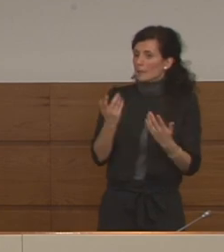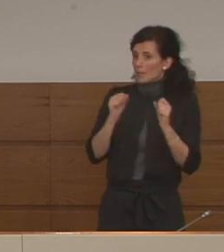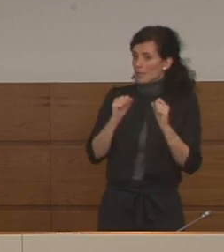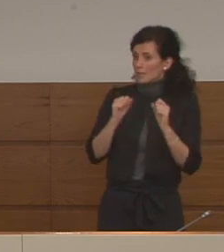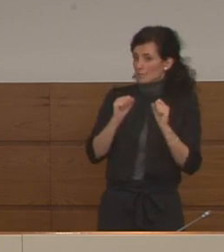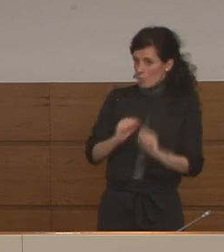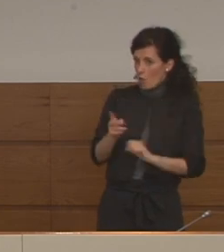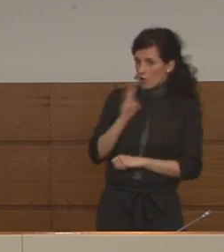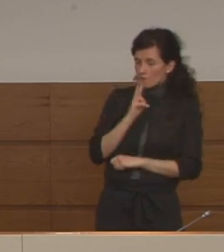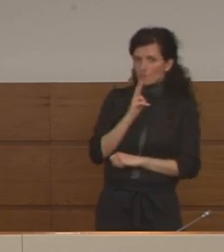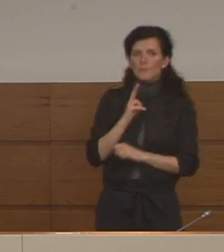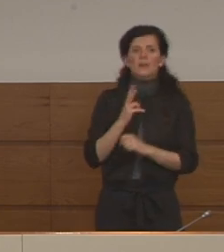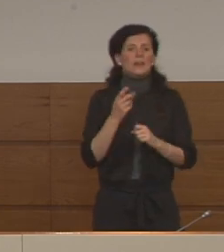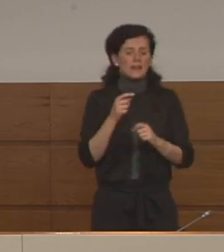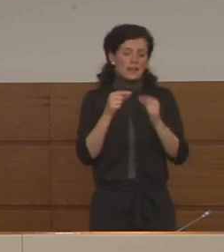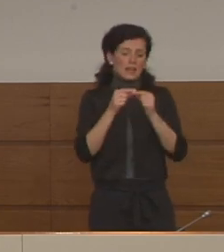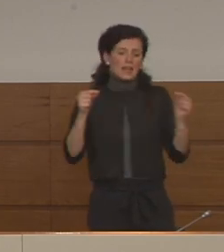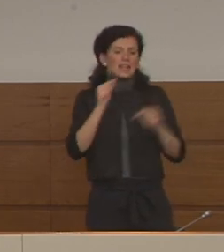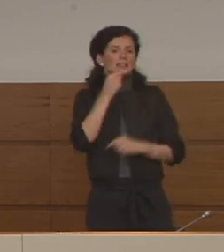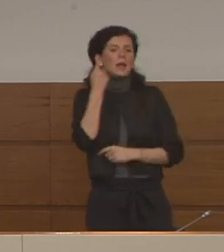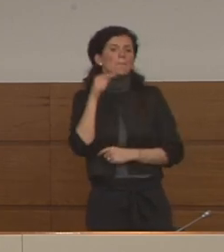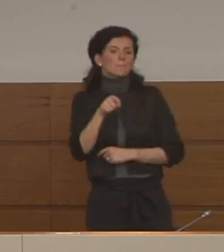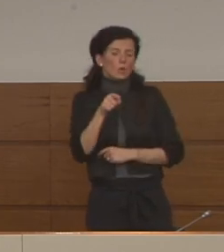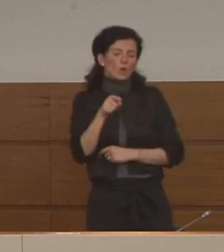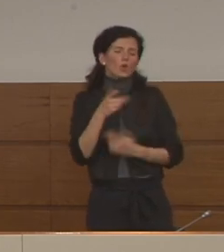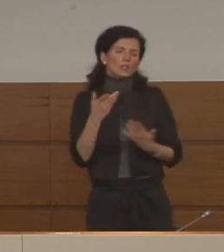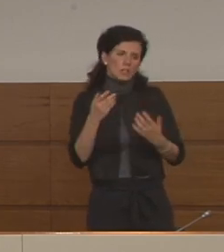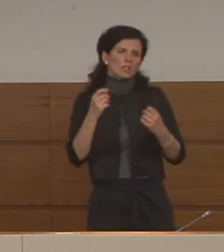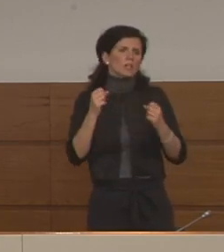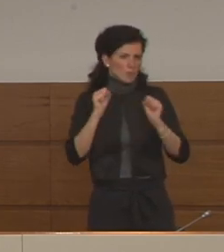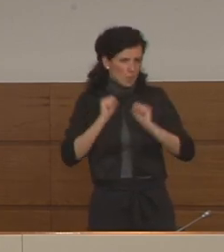Per i tamponi, è una delle possibilità che si può mettere in campo.